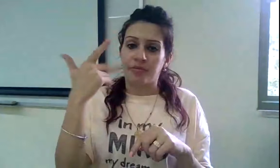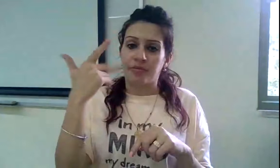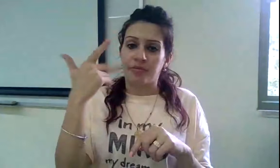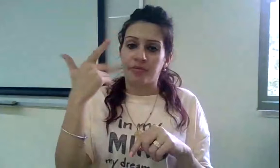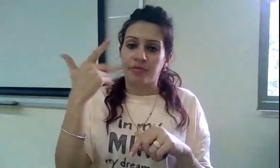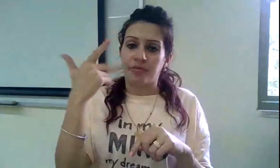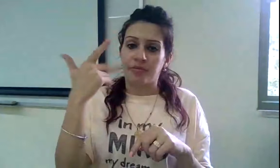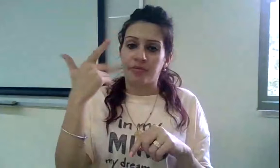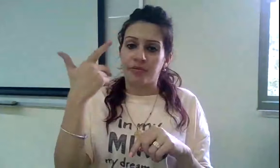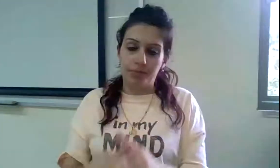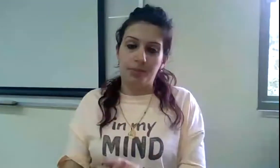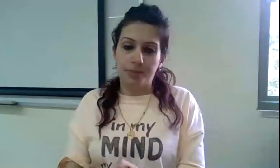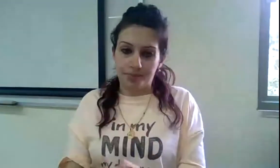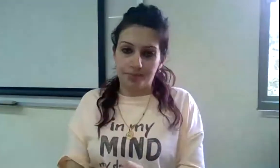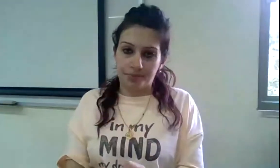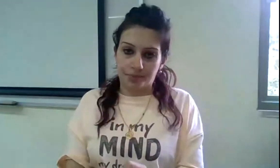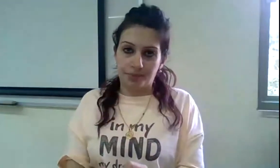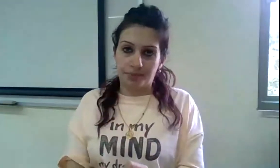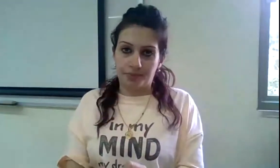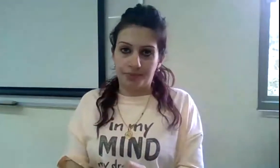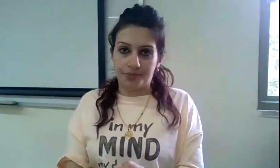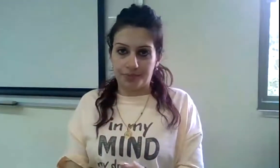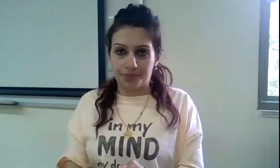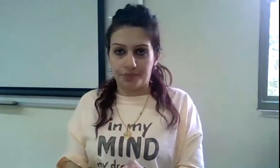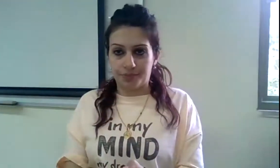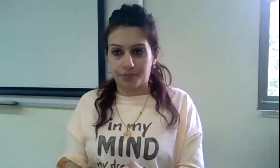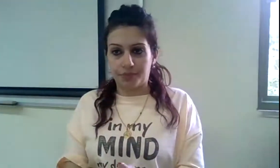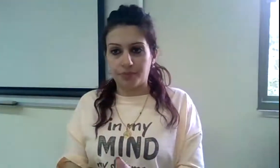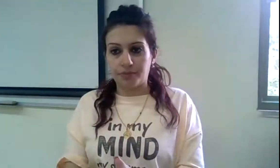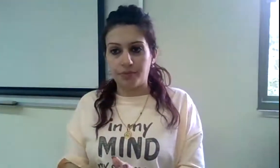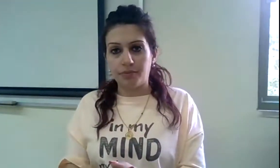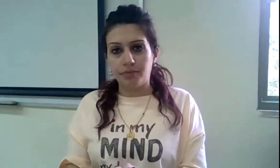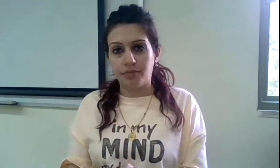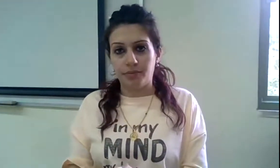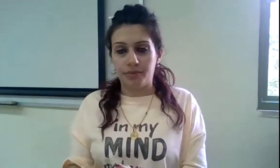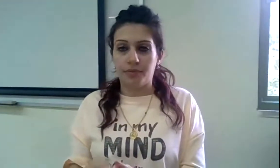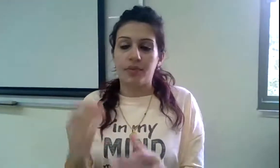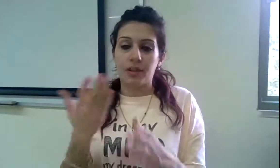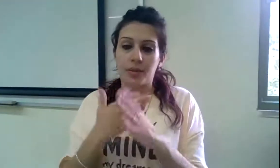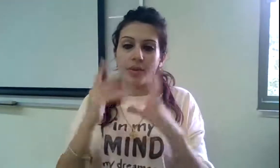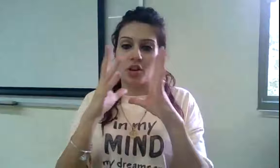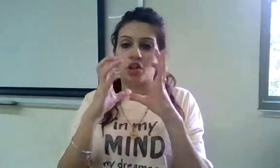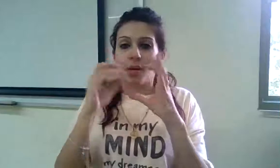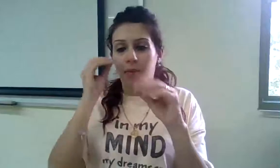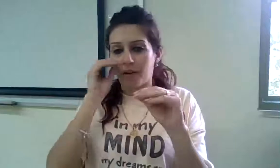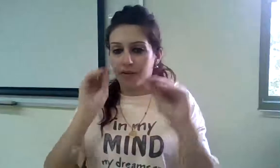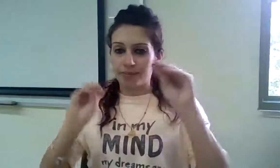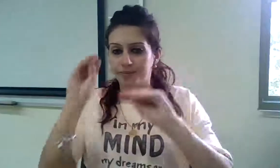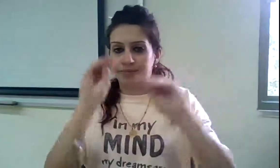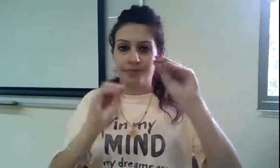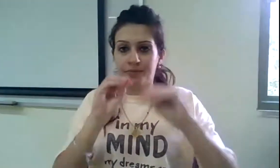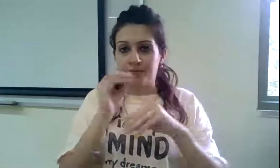وربما تستطيعون الاطلاع على التسجيل لاحقا اذا لدينا تقريبا